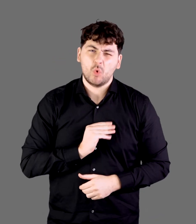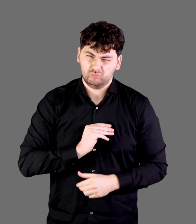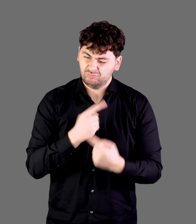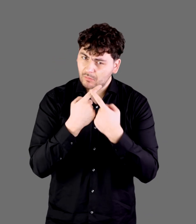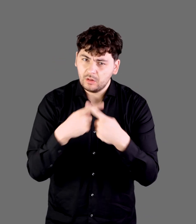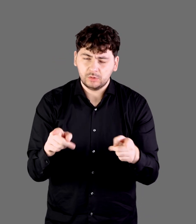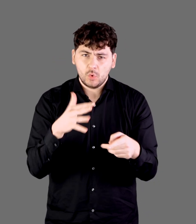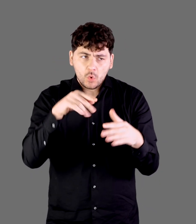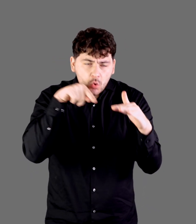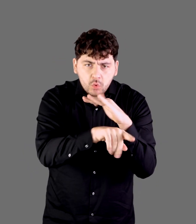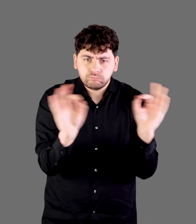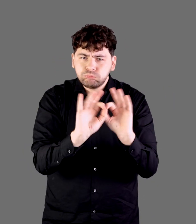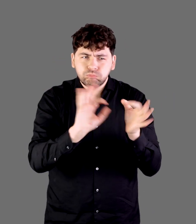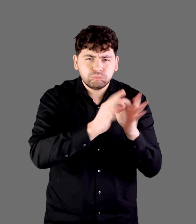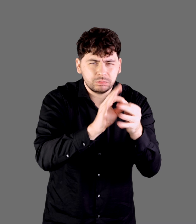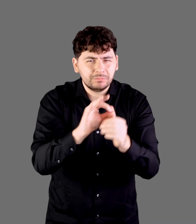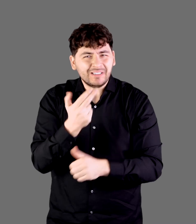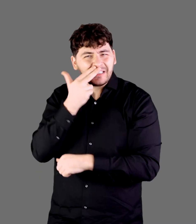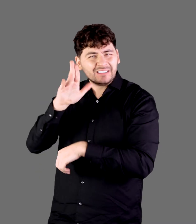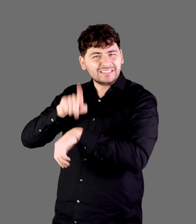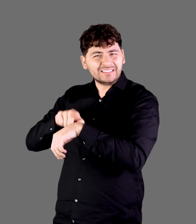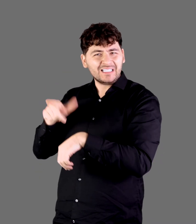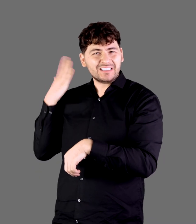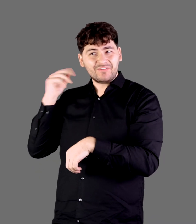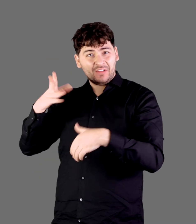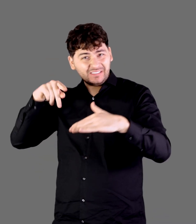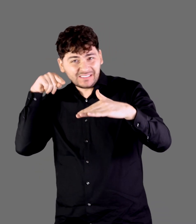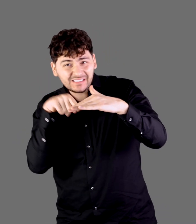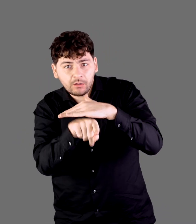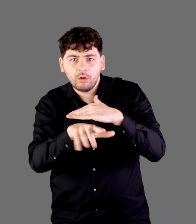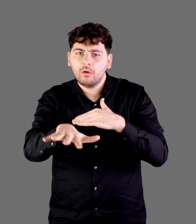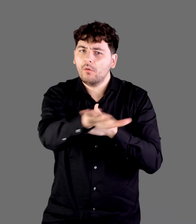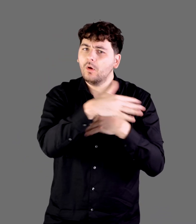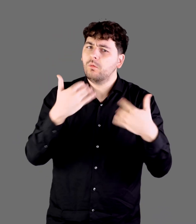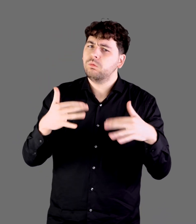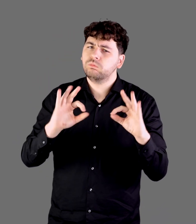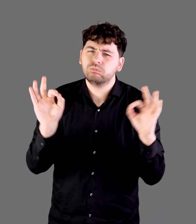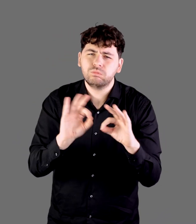welche weitreichenden Folgen die NS-Diktatur für diejenigen hatte, die nicht bereit waren,